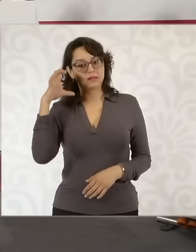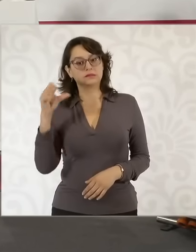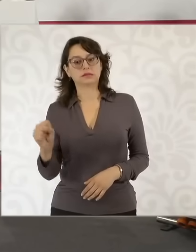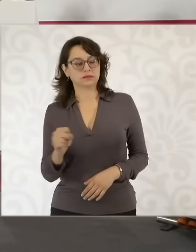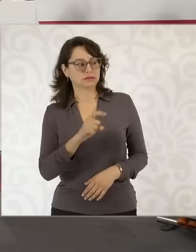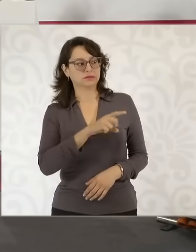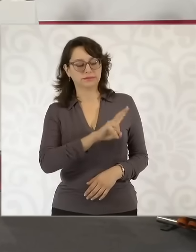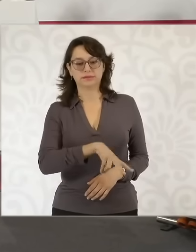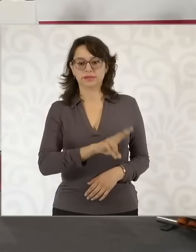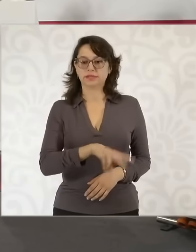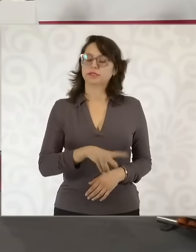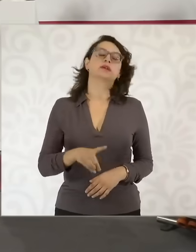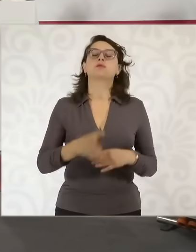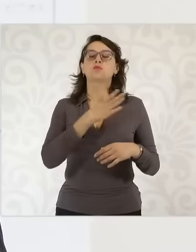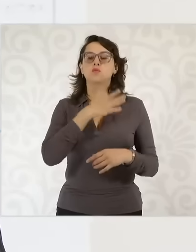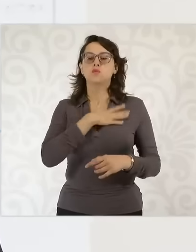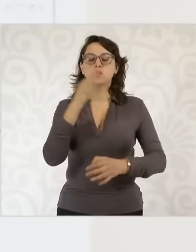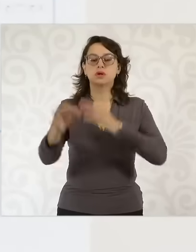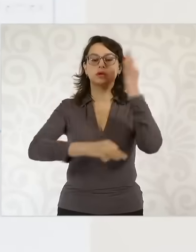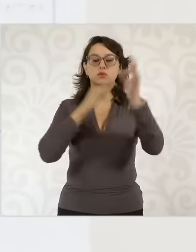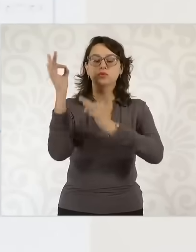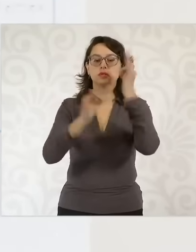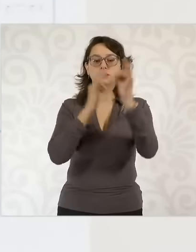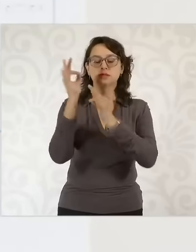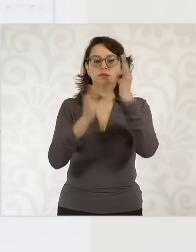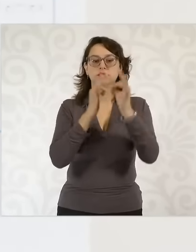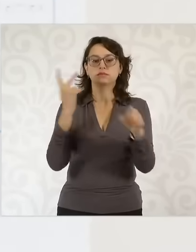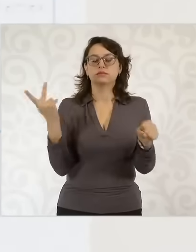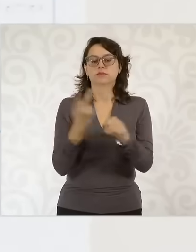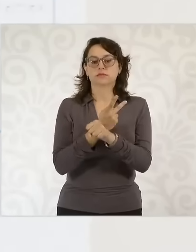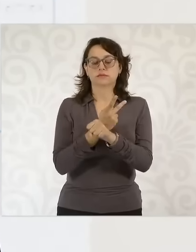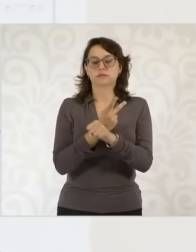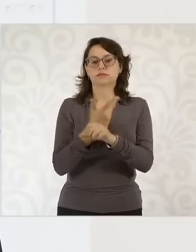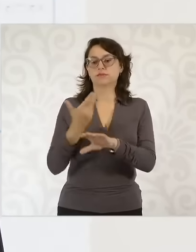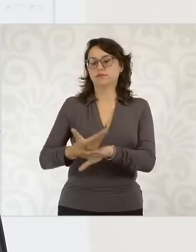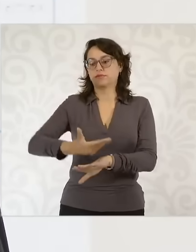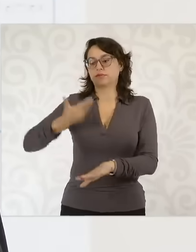muy buena es una muy buena noticia como resultado de la emisión de las notas precitalizadas.